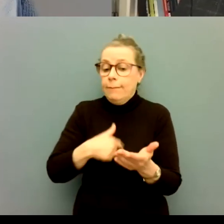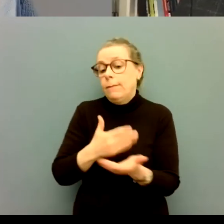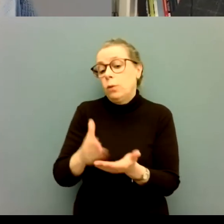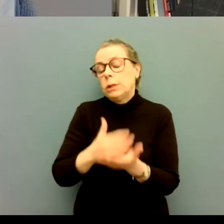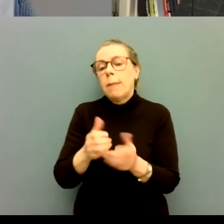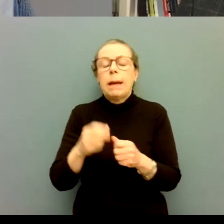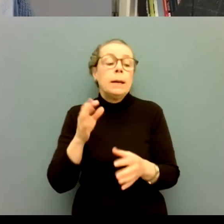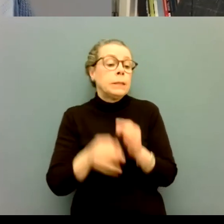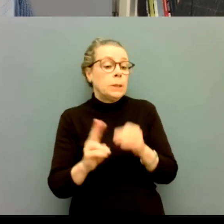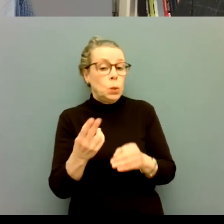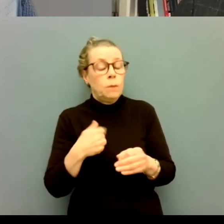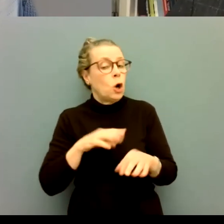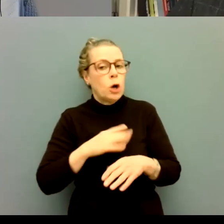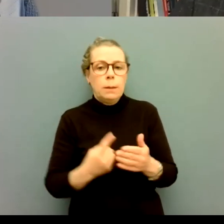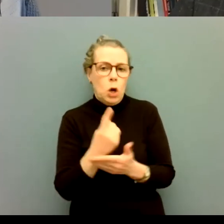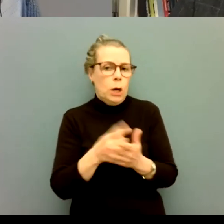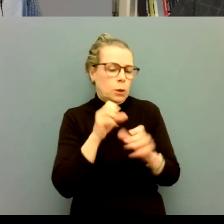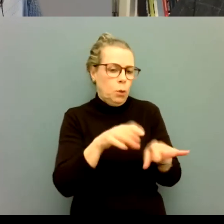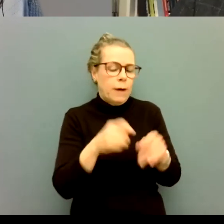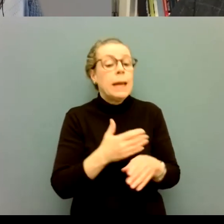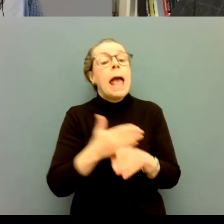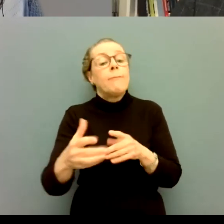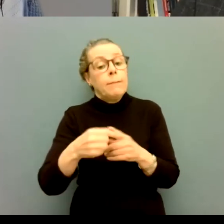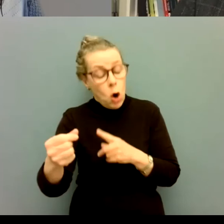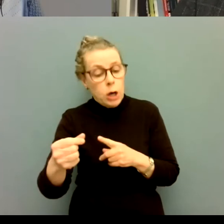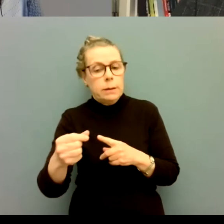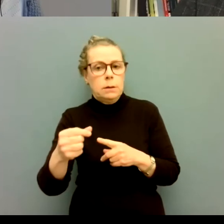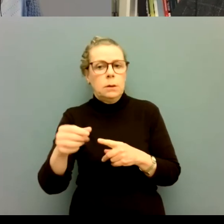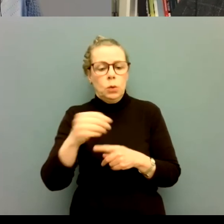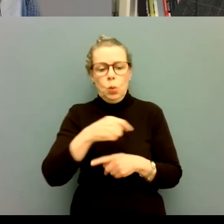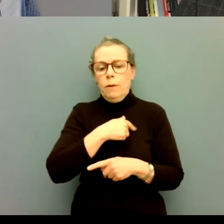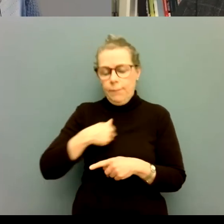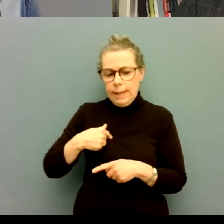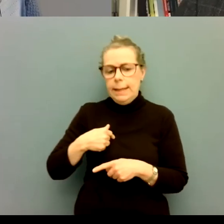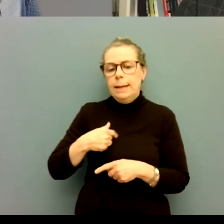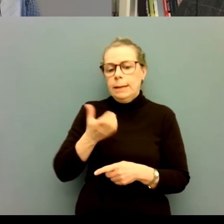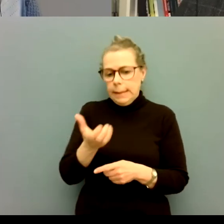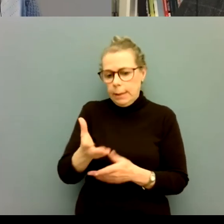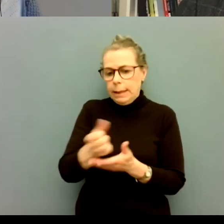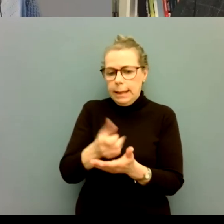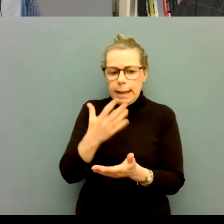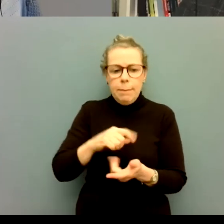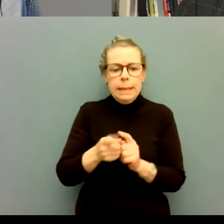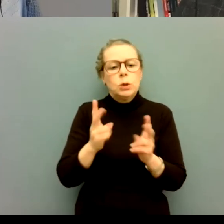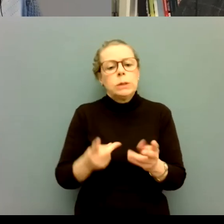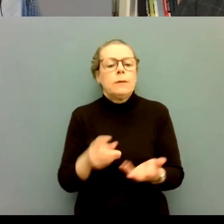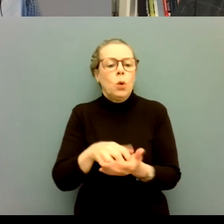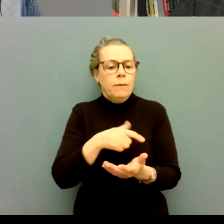Den delen kommer vi... Vi har inte nu möjlighet att påverka det, men efter valet hoppas-